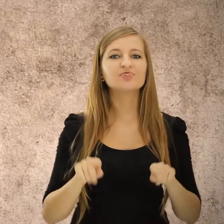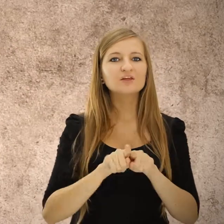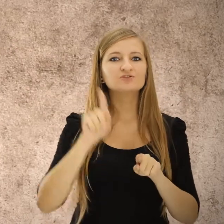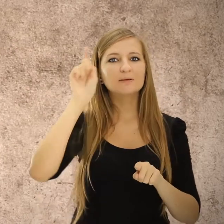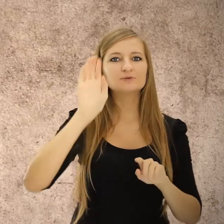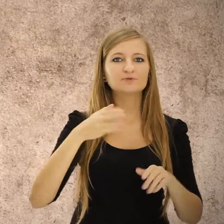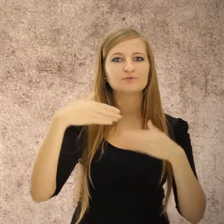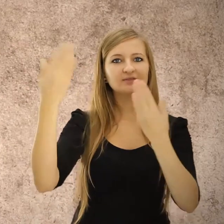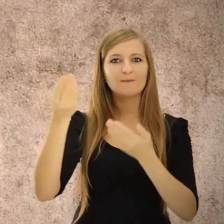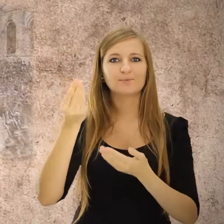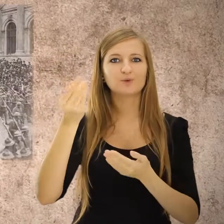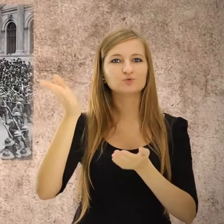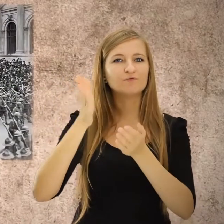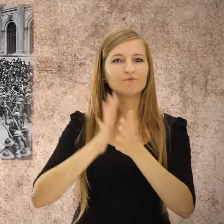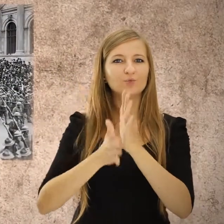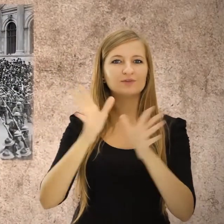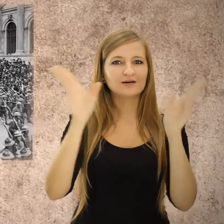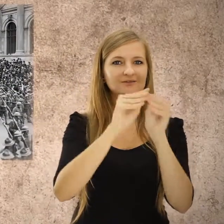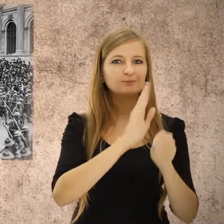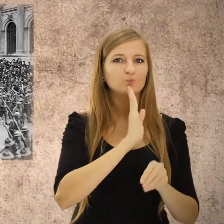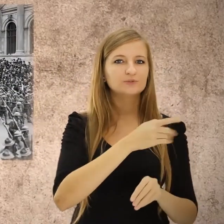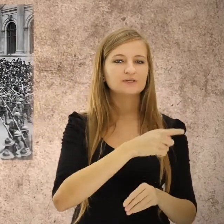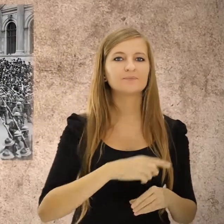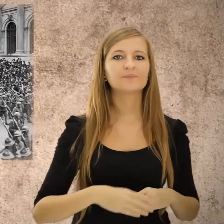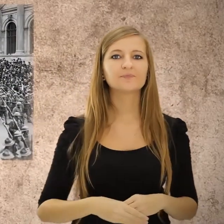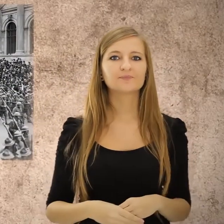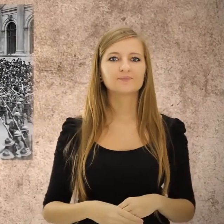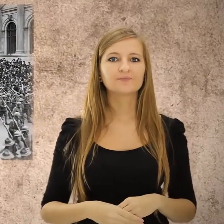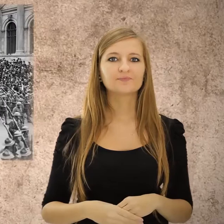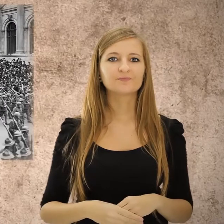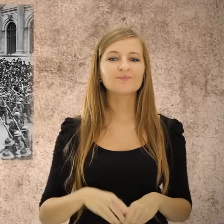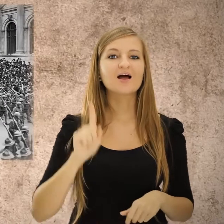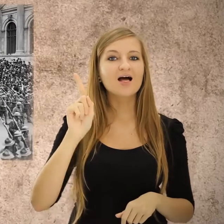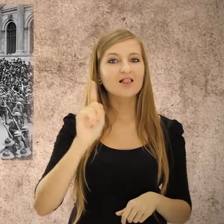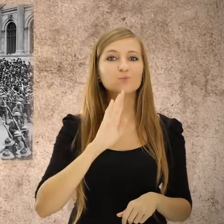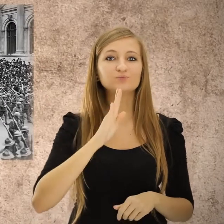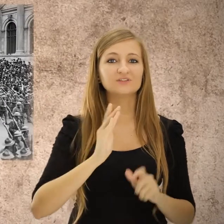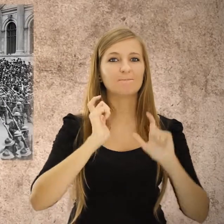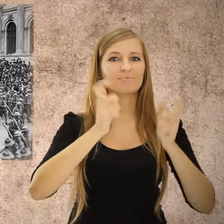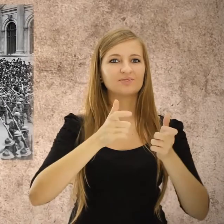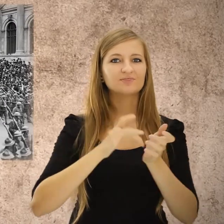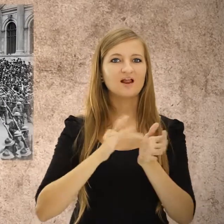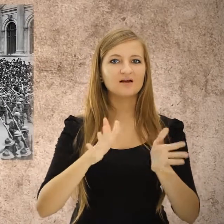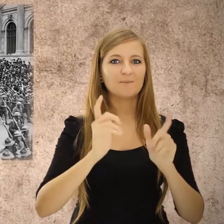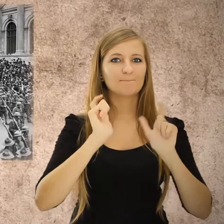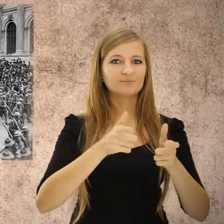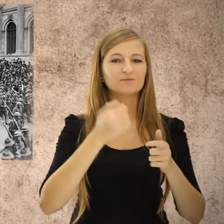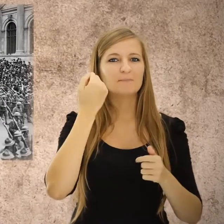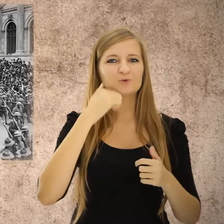a Niemcy dadzą Meksykowi pieniądze na wojnę. Telegram został przechwycony, Amerykanie dowiedzieli się o nim